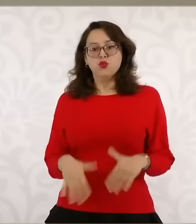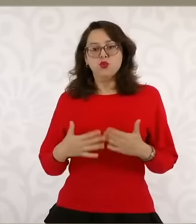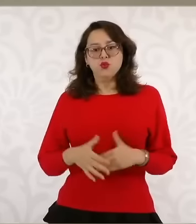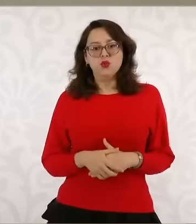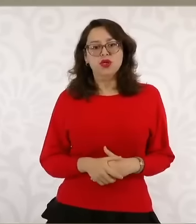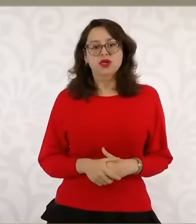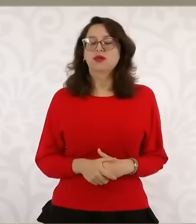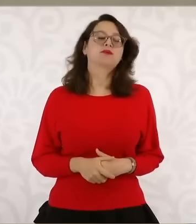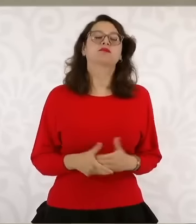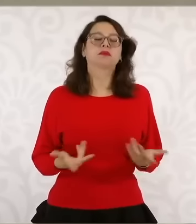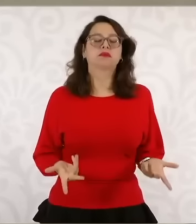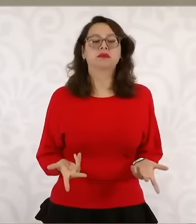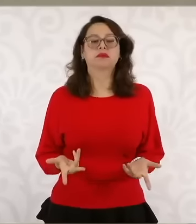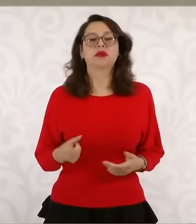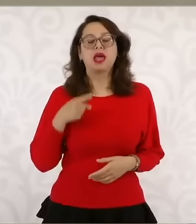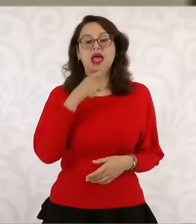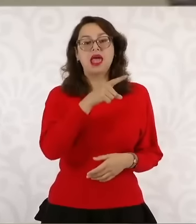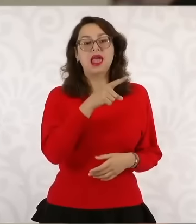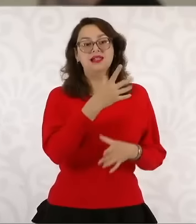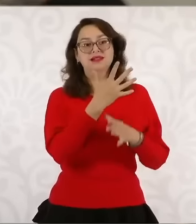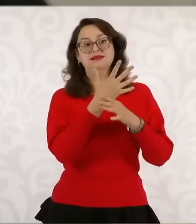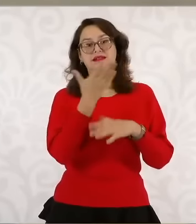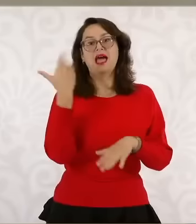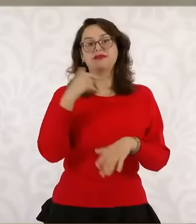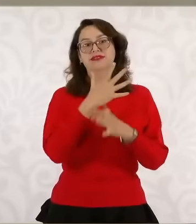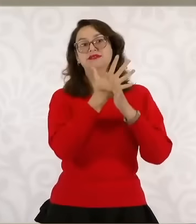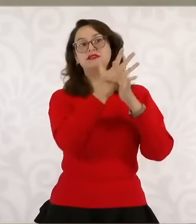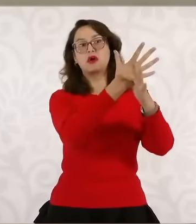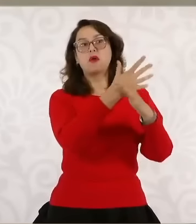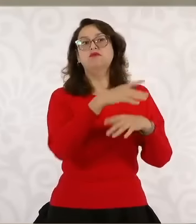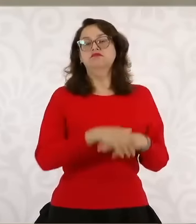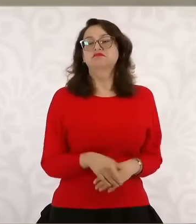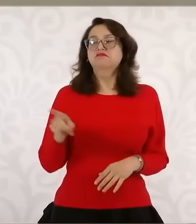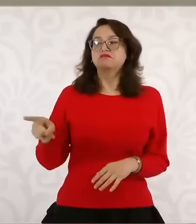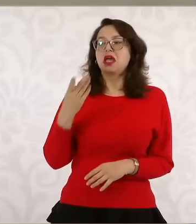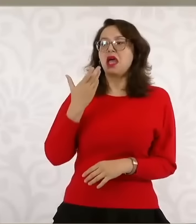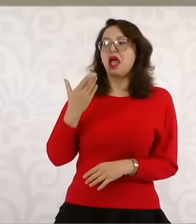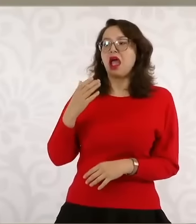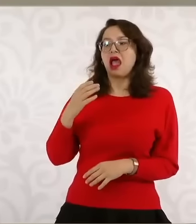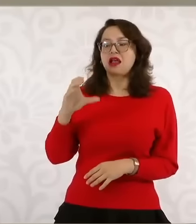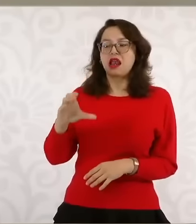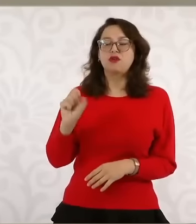en algún momento que le admiraba a usted. Es un momento bastante particular en los Estados